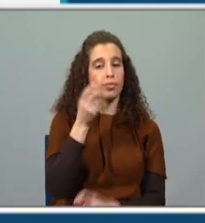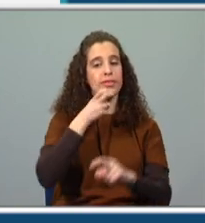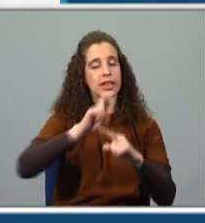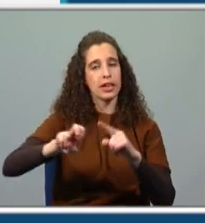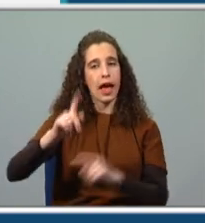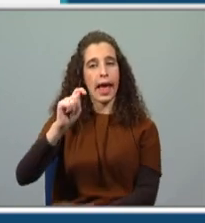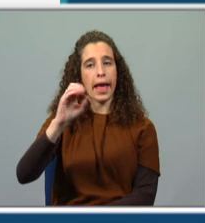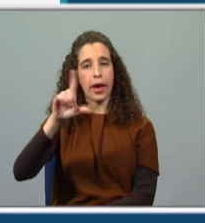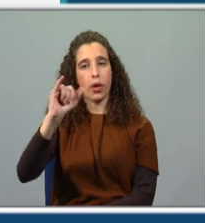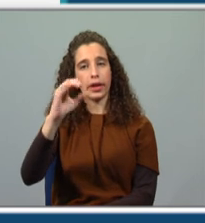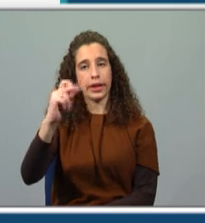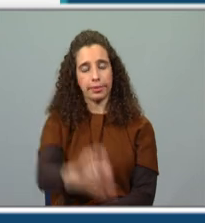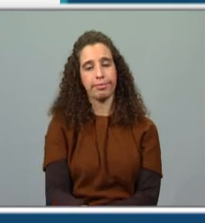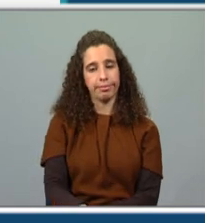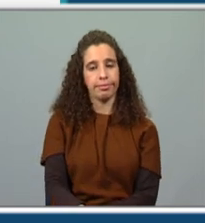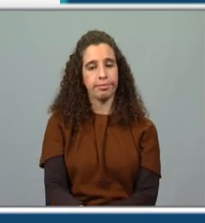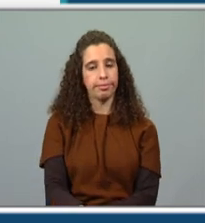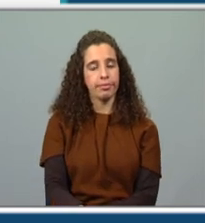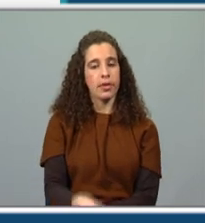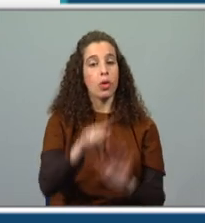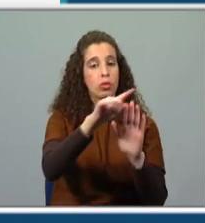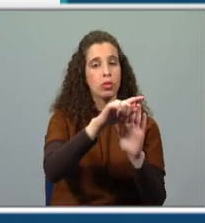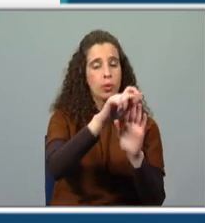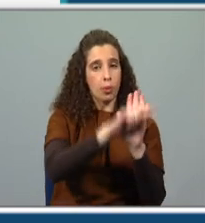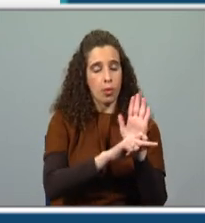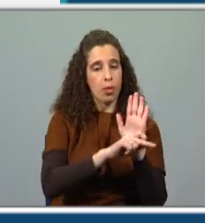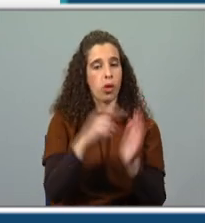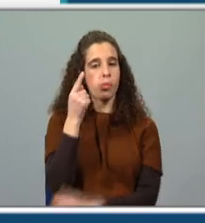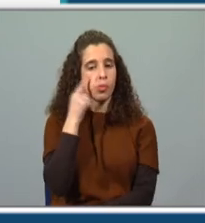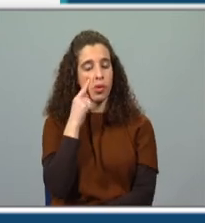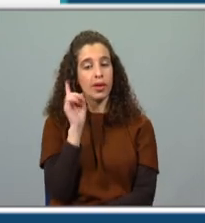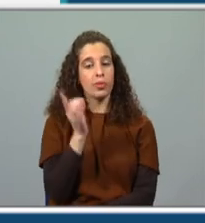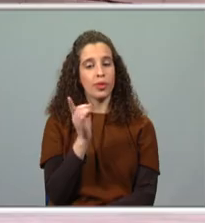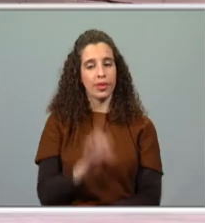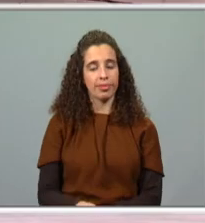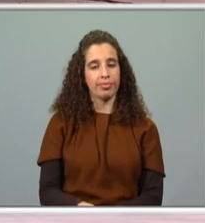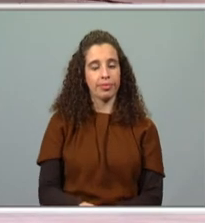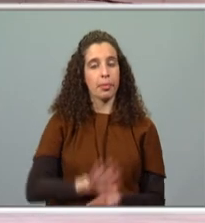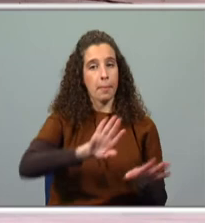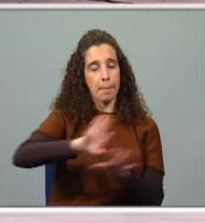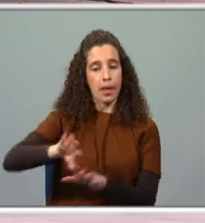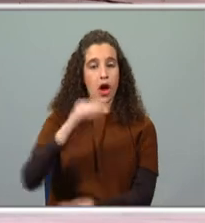eólica e no protocolos experimental temos logo o quê para além de como fazer 風和實驗協議除了怎麼做，我們還有什麼要做